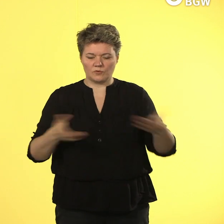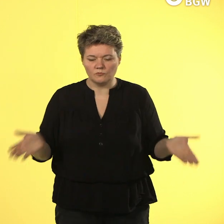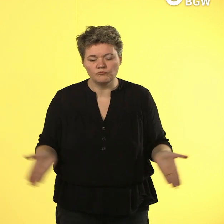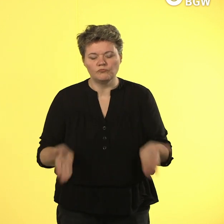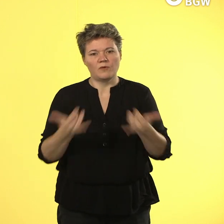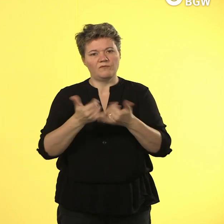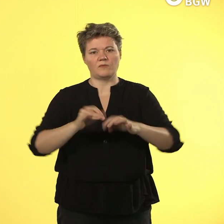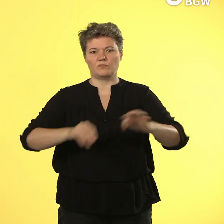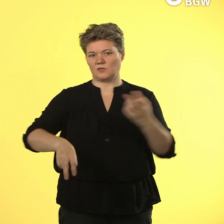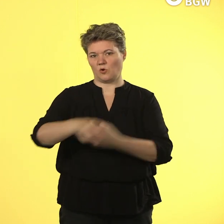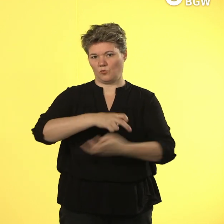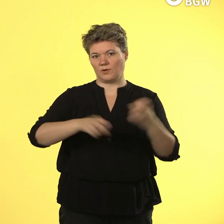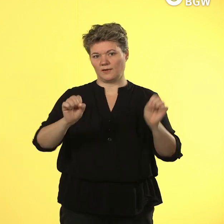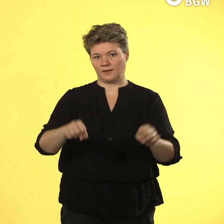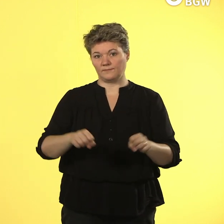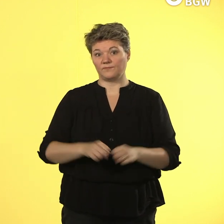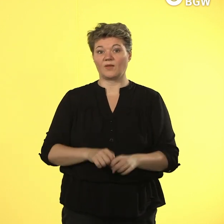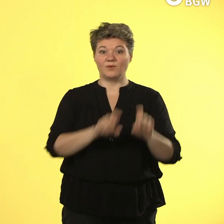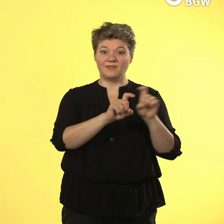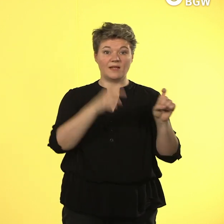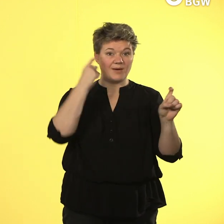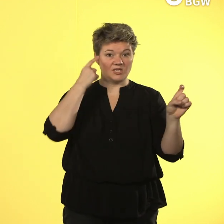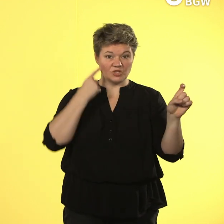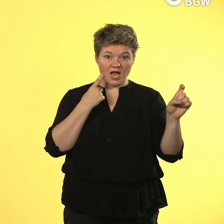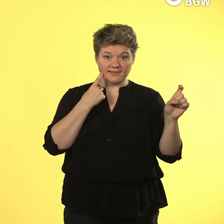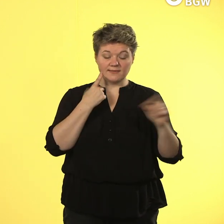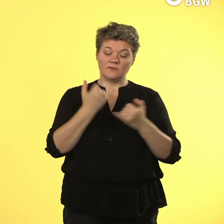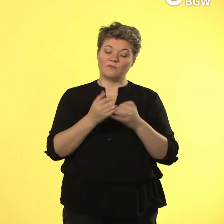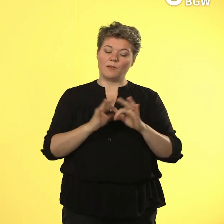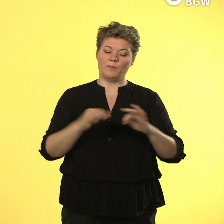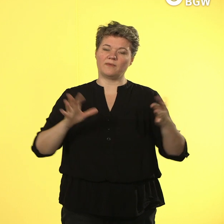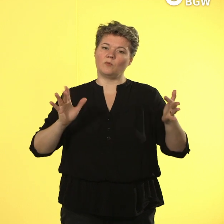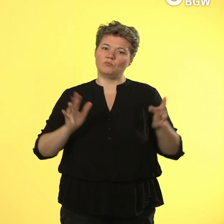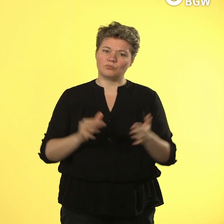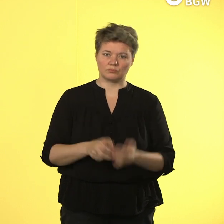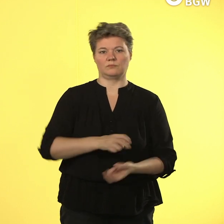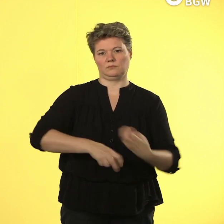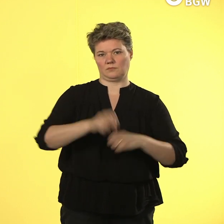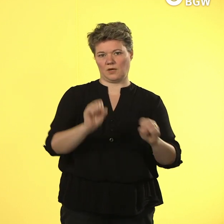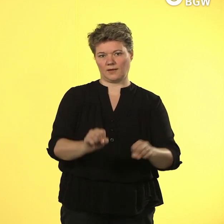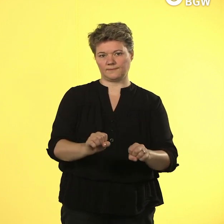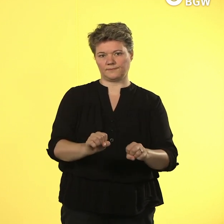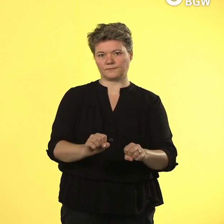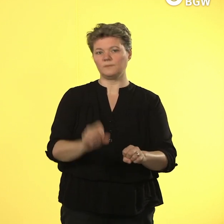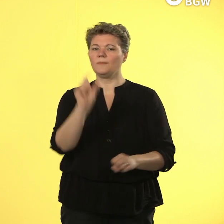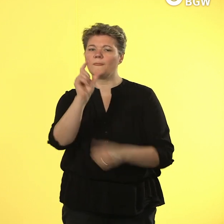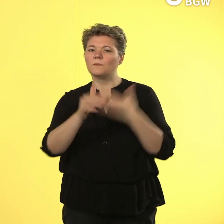der sich daraus erwächst und ich erzähle ein bisschen, worauf es meiner Meinung nach ankommt. Das Problem bei herkömmlichen Methoden,